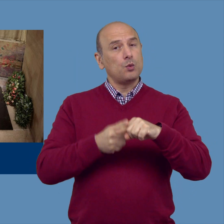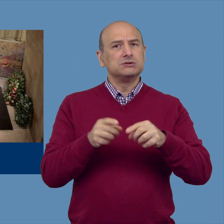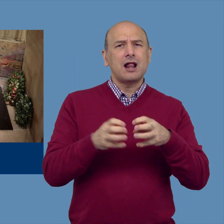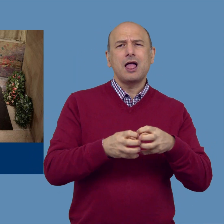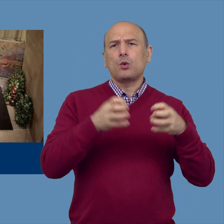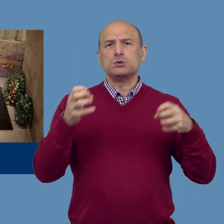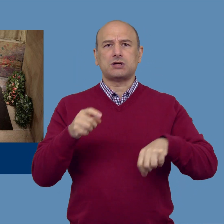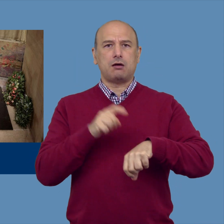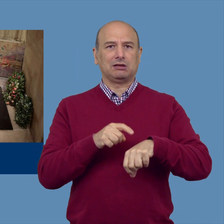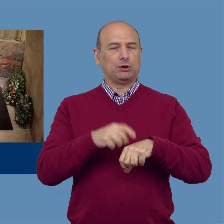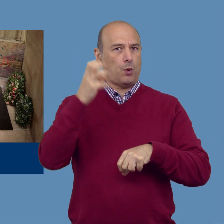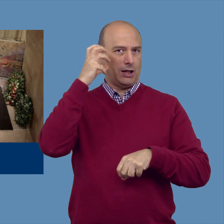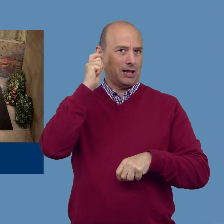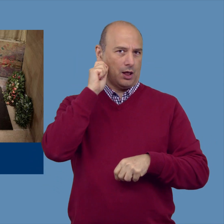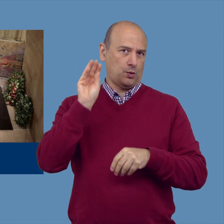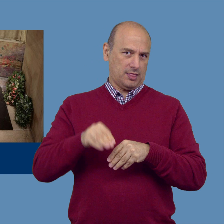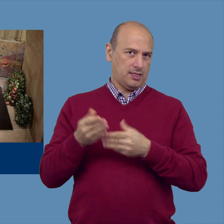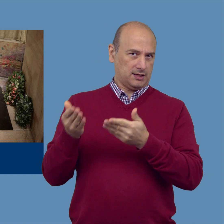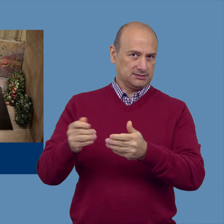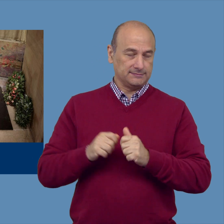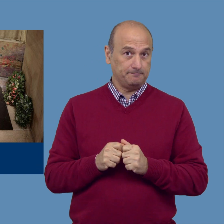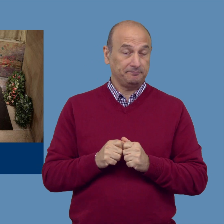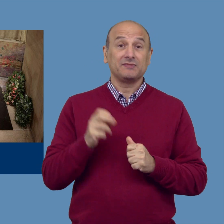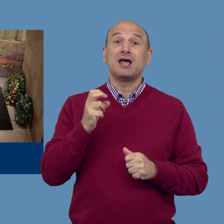és ő lett a történelem leghosszabb ideig hivatalban lévő brit uralkodójává.